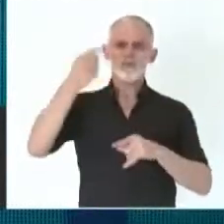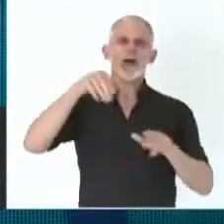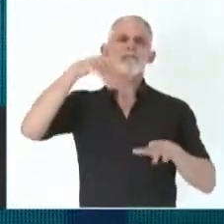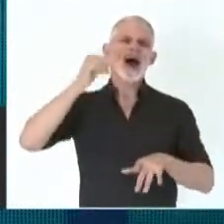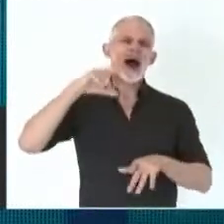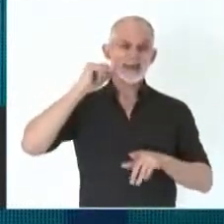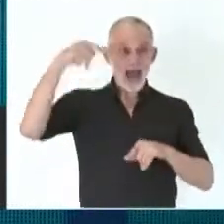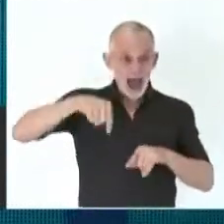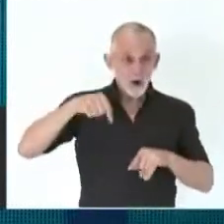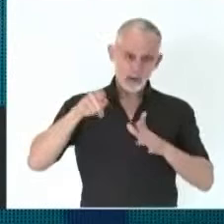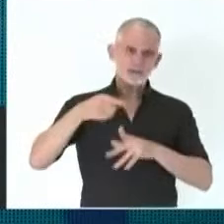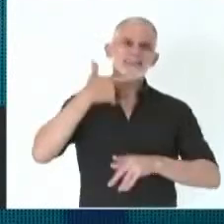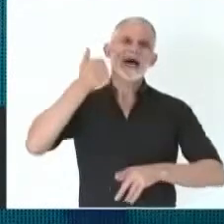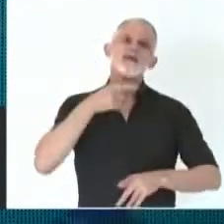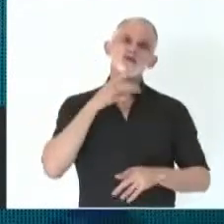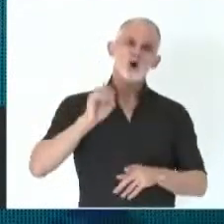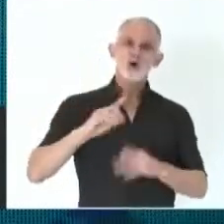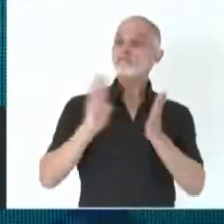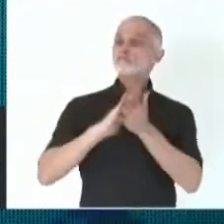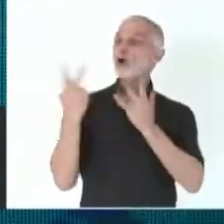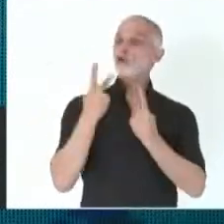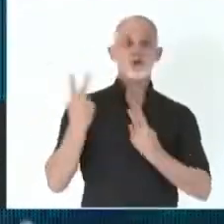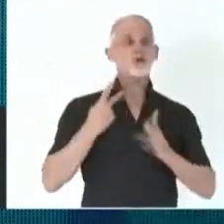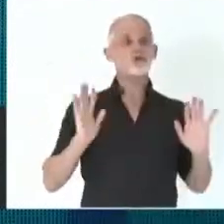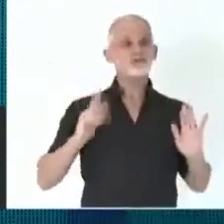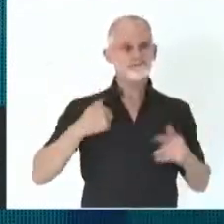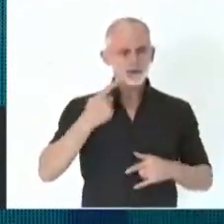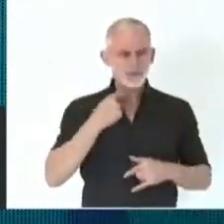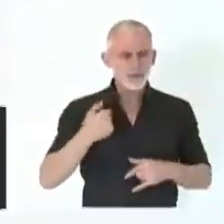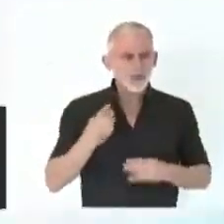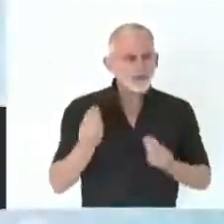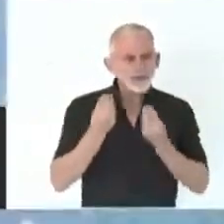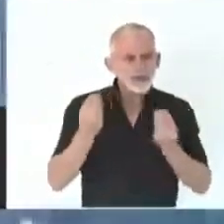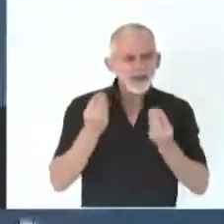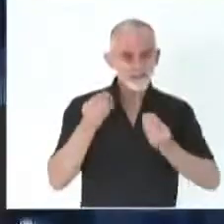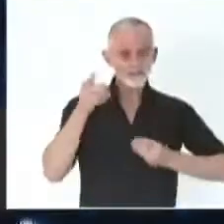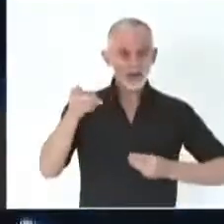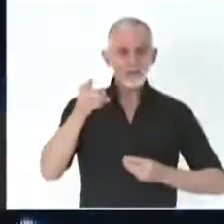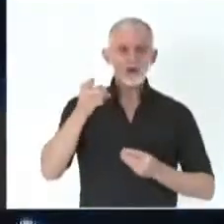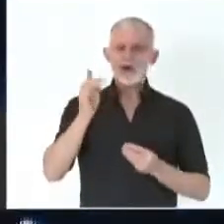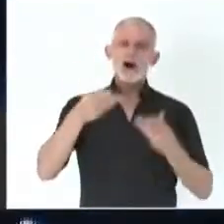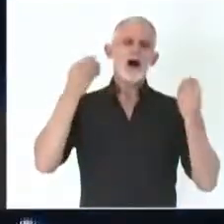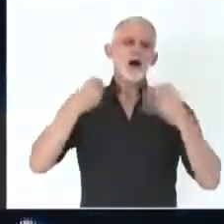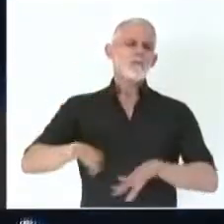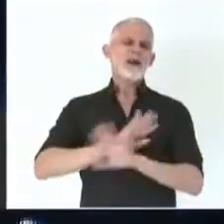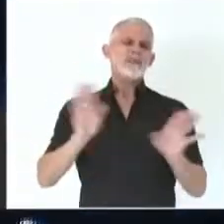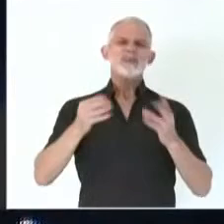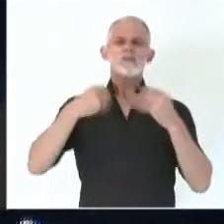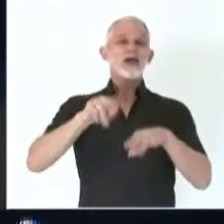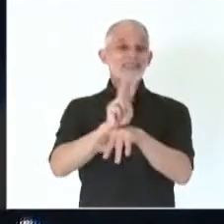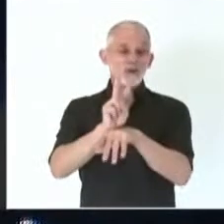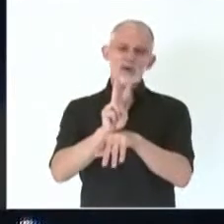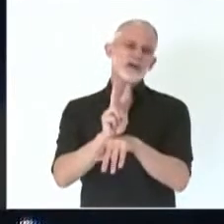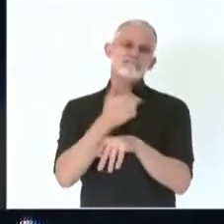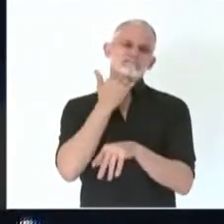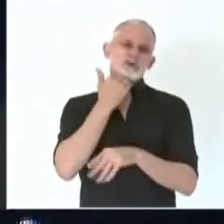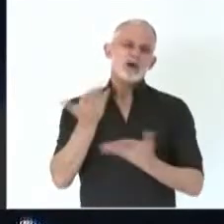PORQUE ESTAMOS COMPITIENDO POR EL SEGUNDO LUGAR EN EL SONDEO DE OPINIóÓN. DESPUéÉS TENéÉS TIEMPO PARA